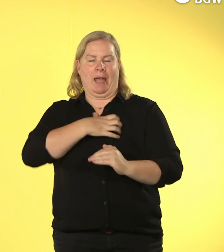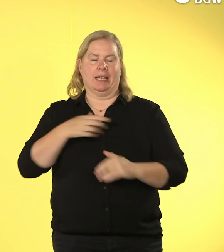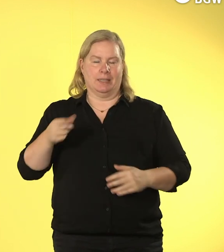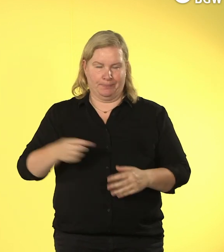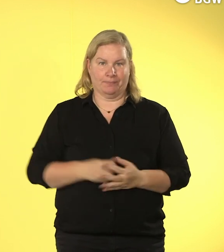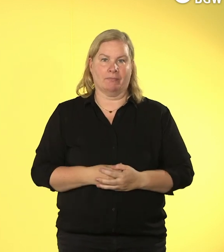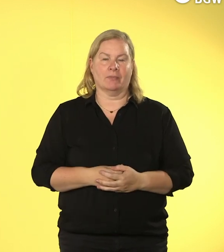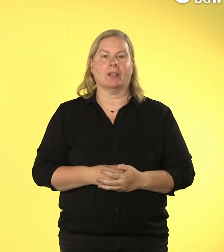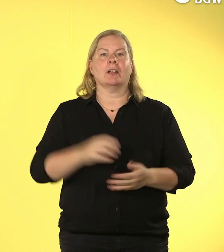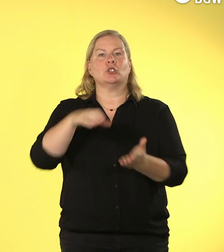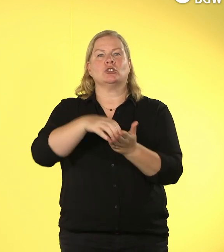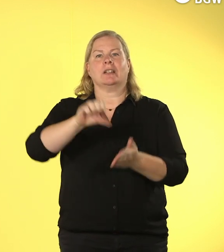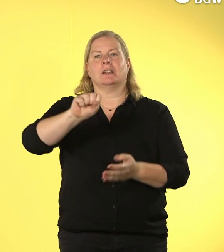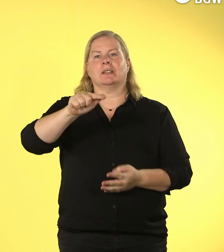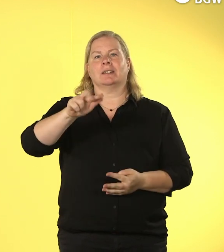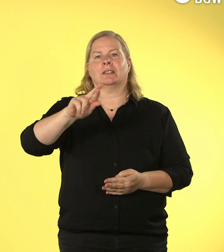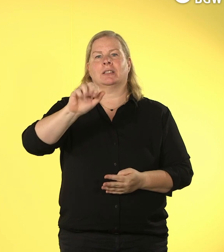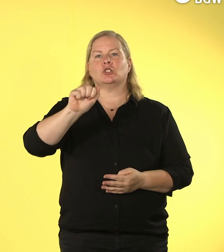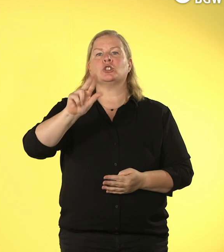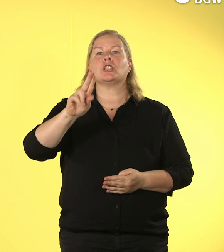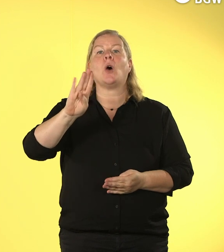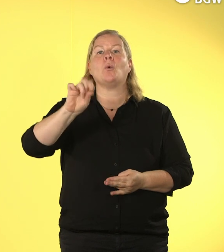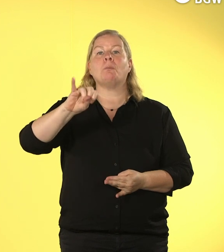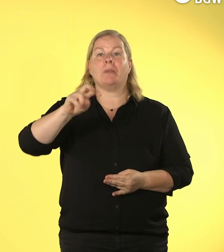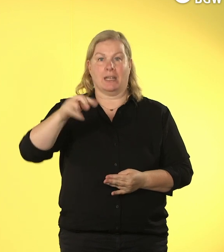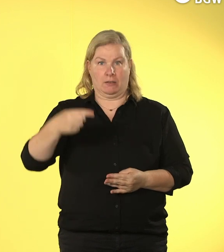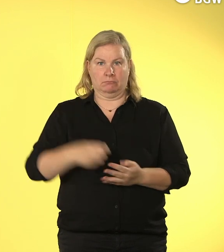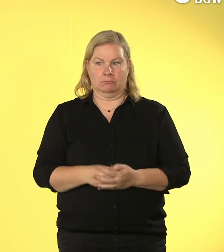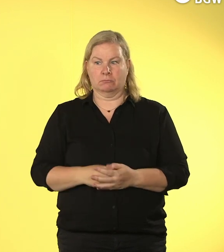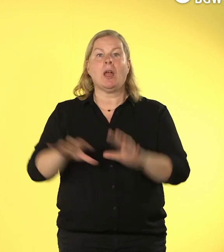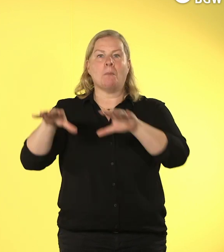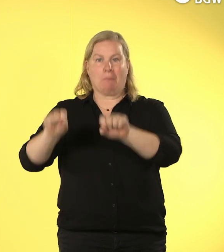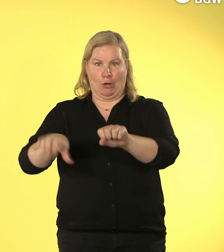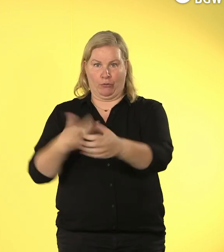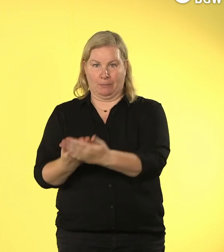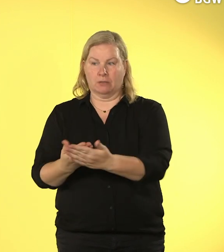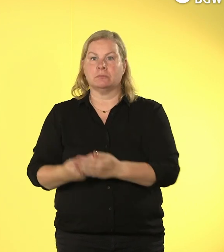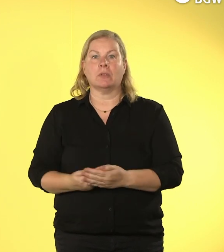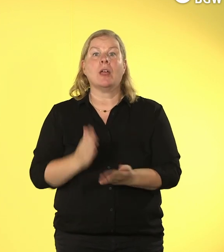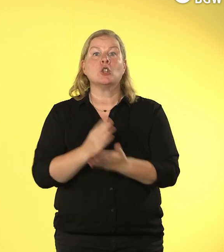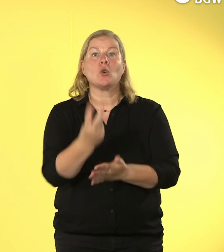In Straubing gibt es einen Bauernhof, der wird seit 20 Jahren behindertengerecht umgebaut.